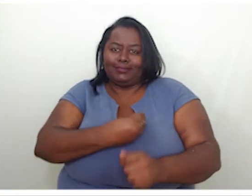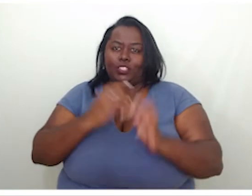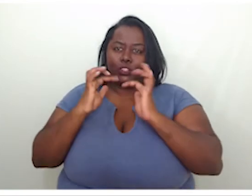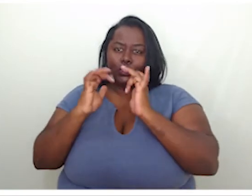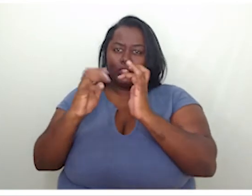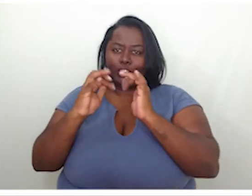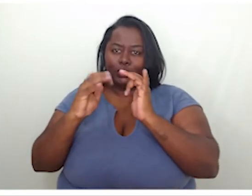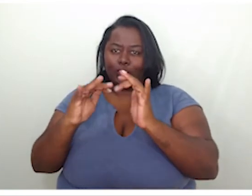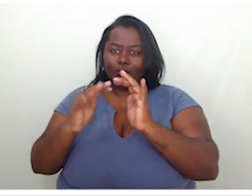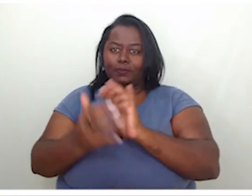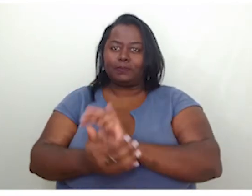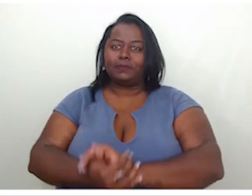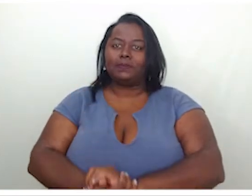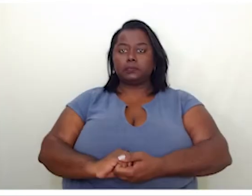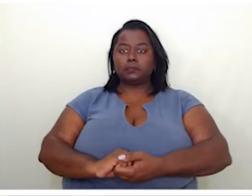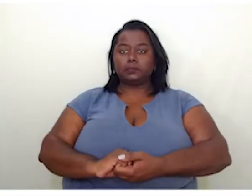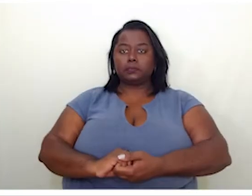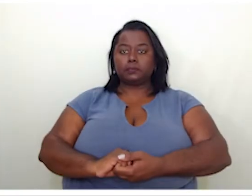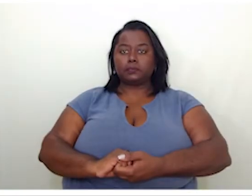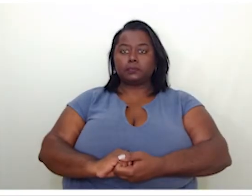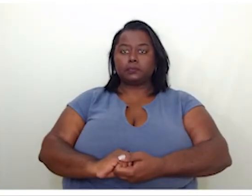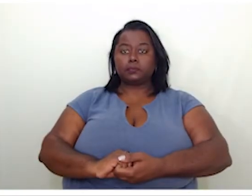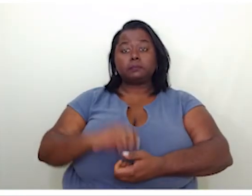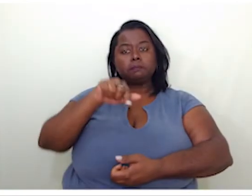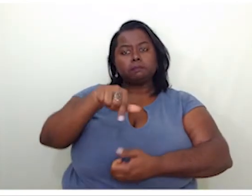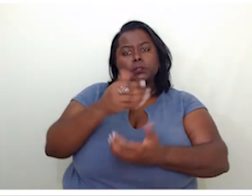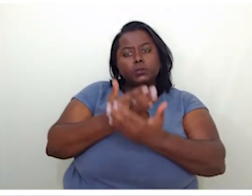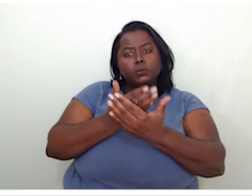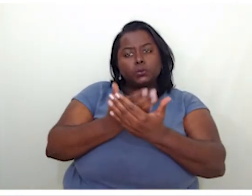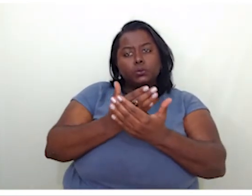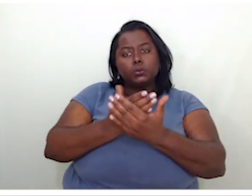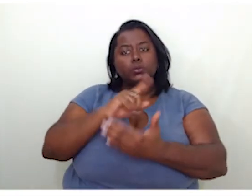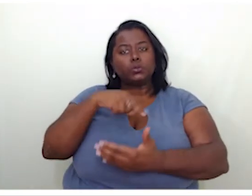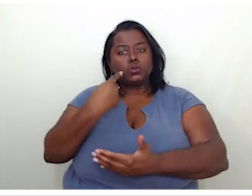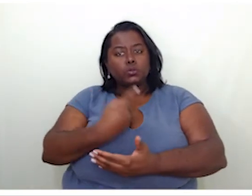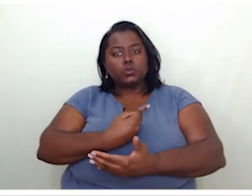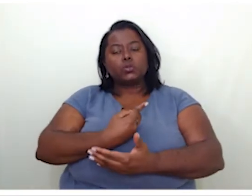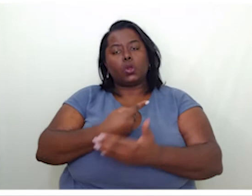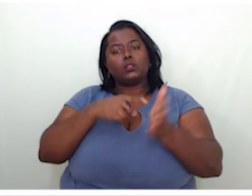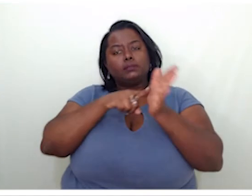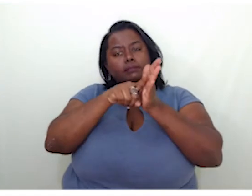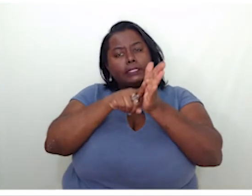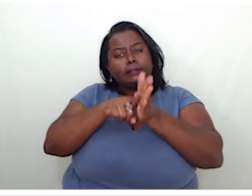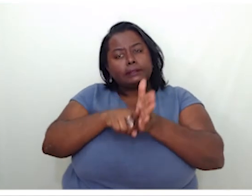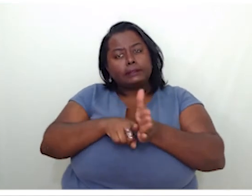Como ya he mencionado anteriormente, el programa empezó en el 2007